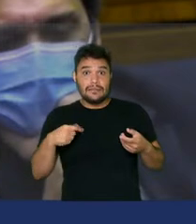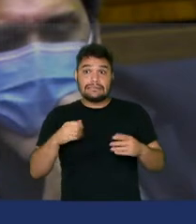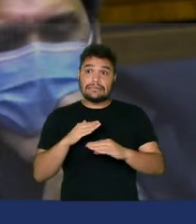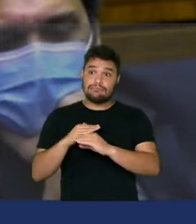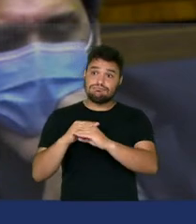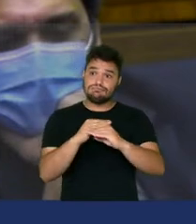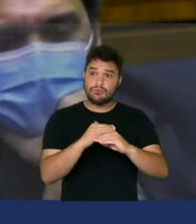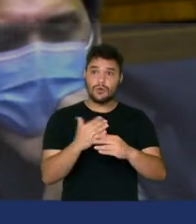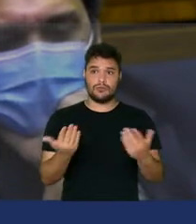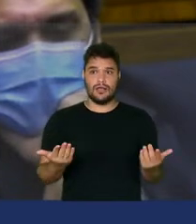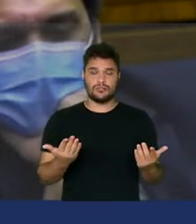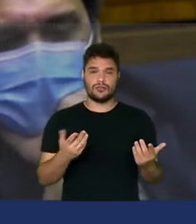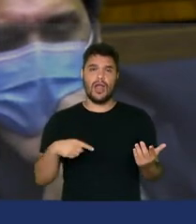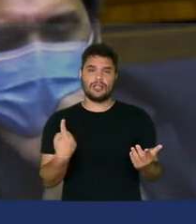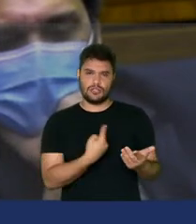PAÍS. ENTÃO POR UMA QUESTÃO DE MÍNIMA ISONOMIA, NÓS